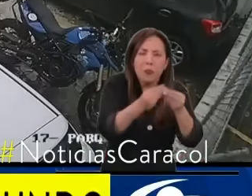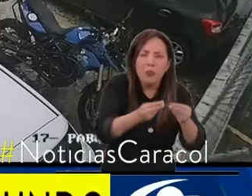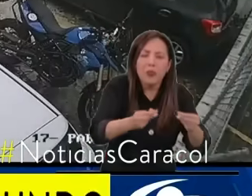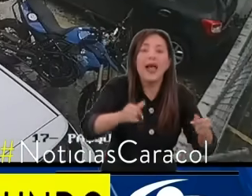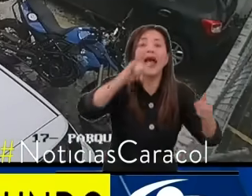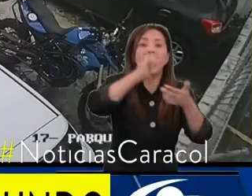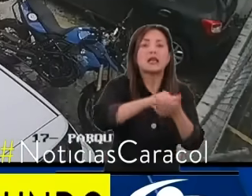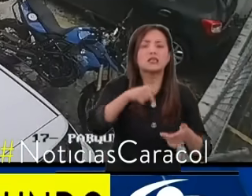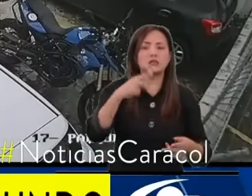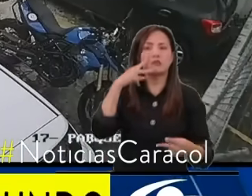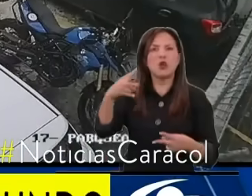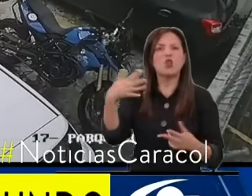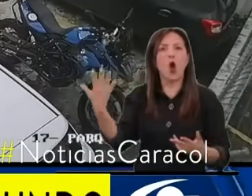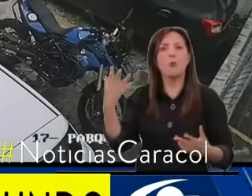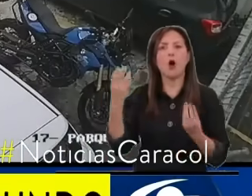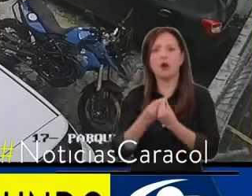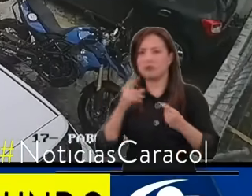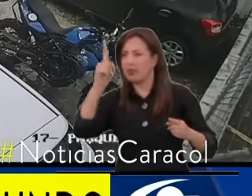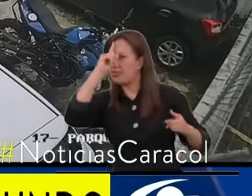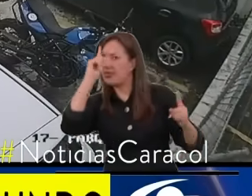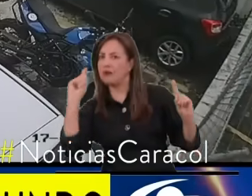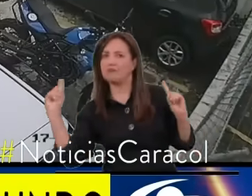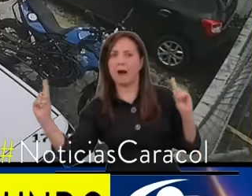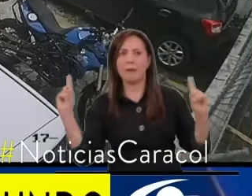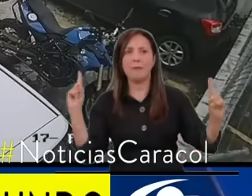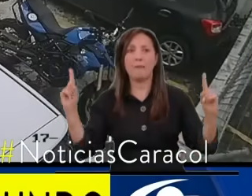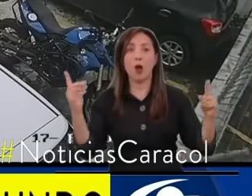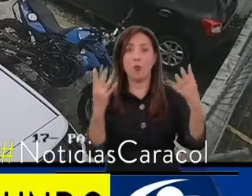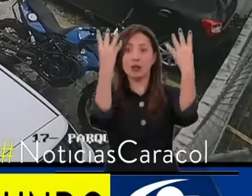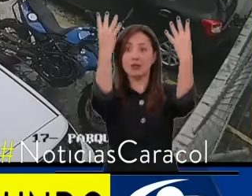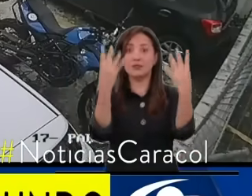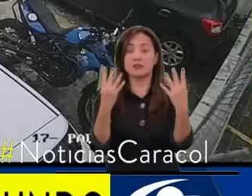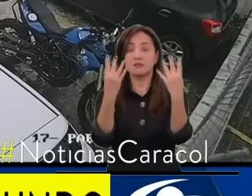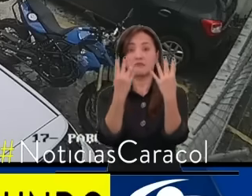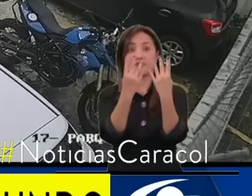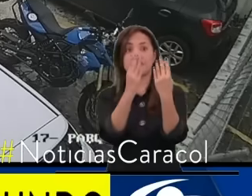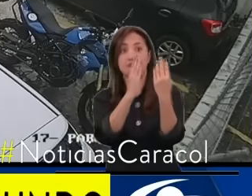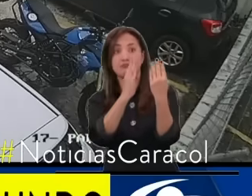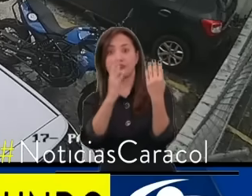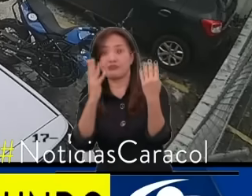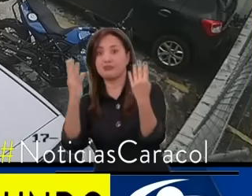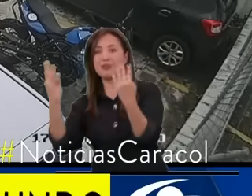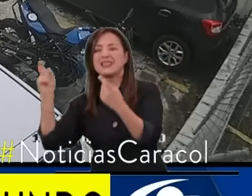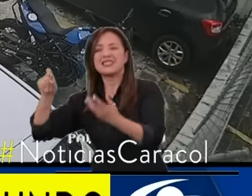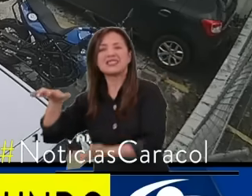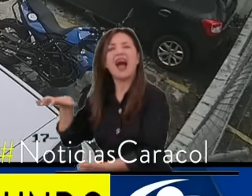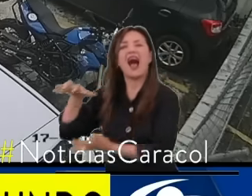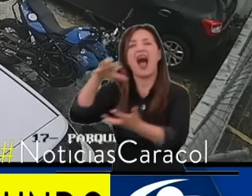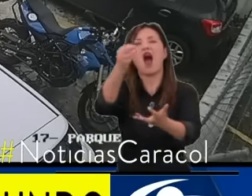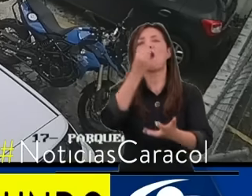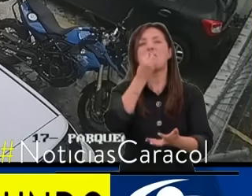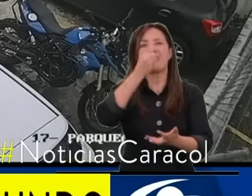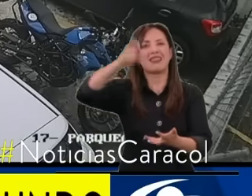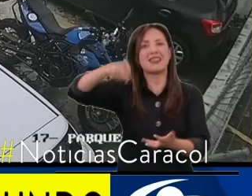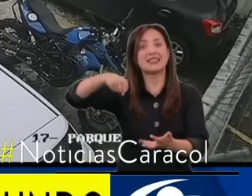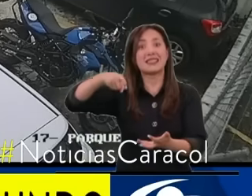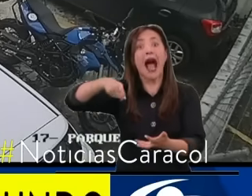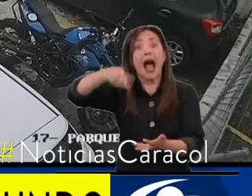qué corresponde a una cámara de seguridad del parqueadero de la fundidora de oro en Medellín, se observa la forma